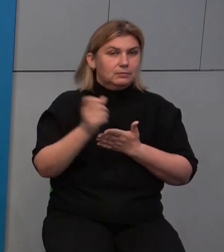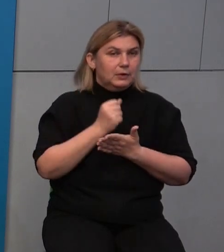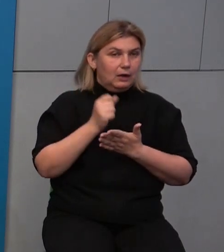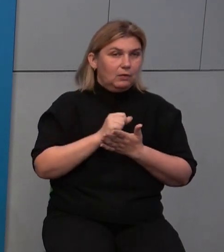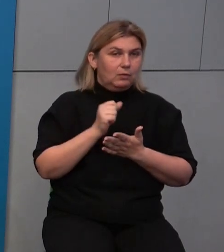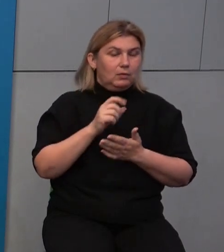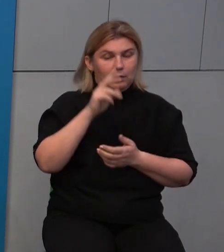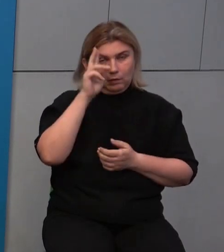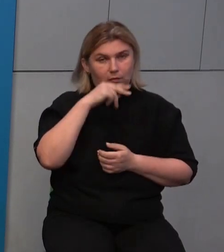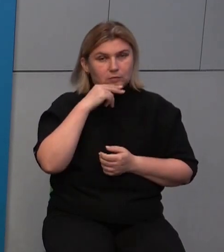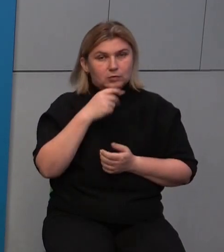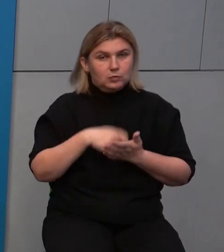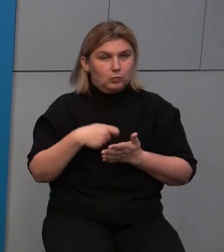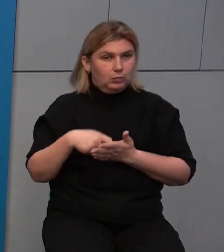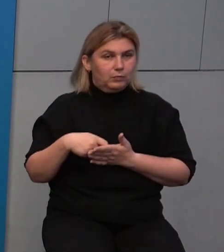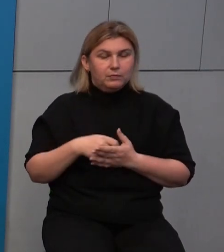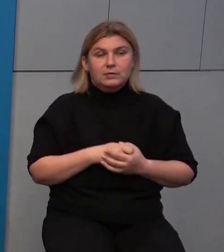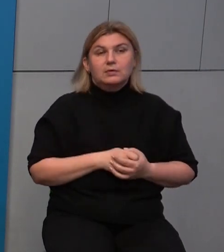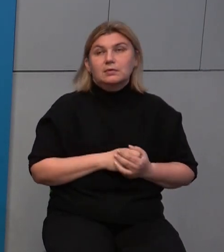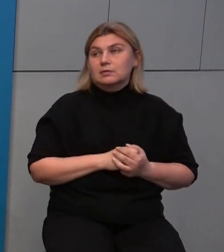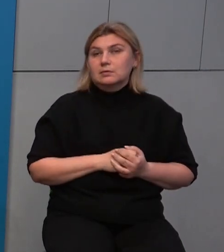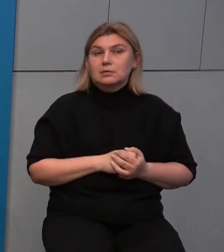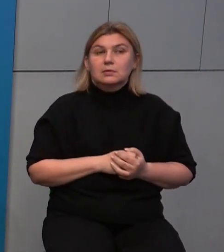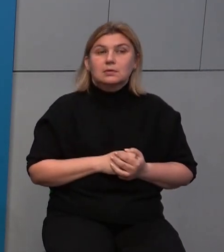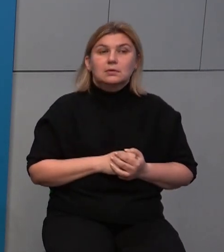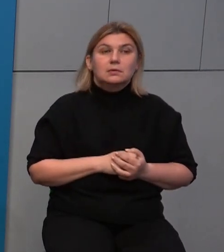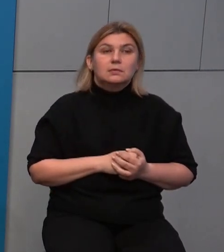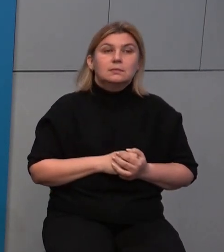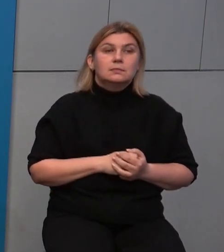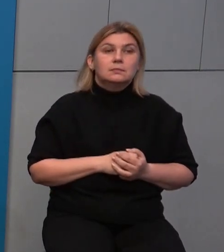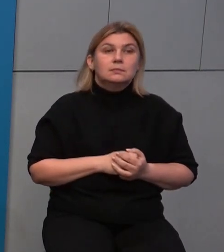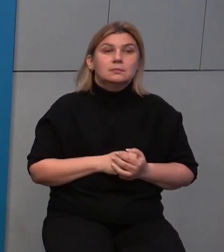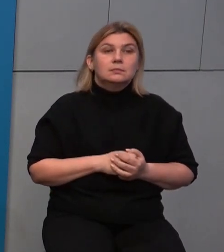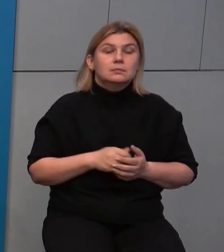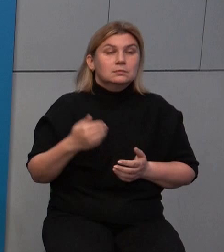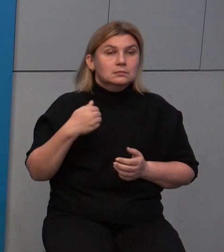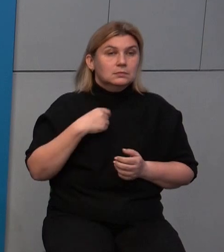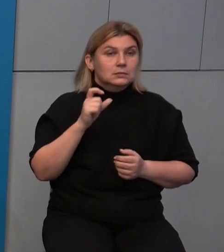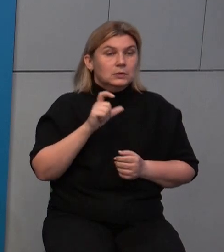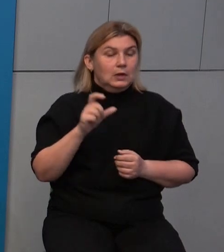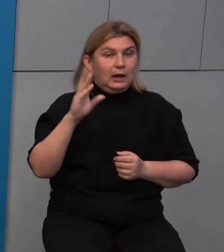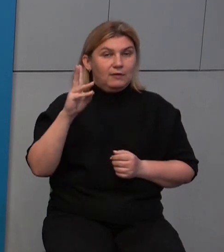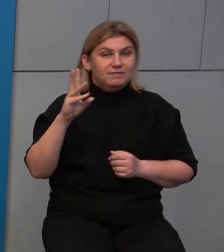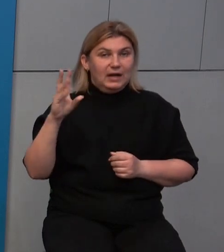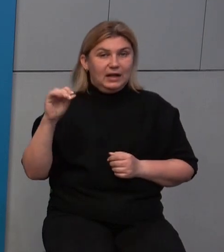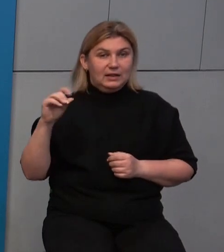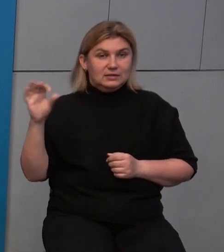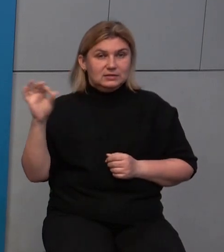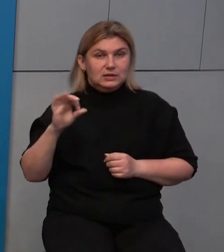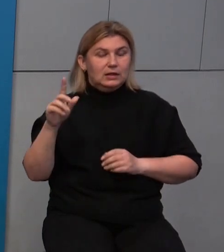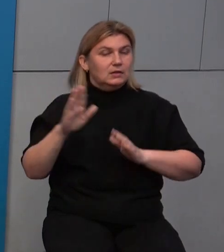To były odcinki Wellsa, ale nie te książki, które on wymienia.